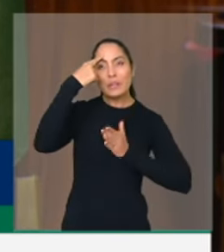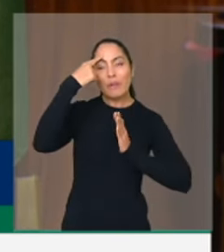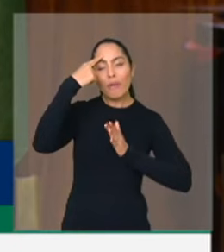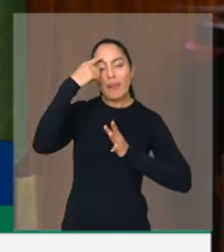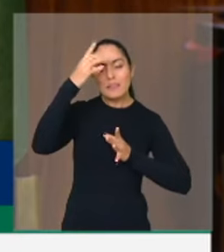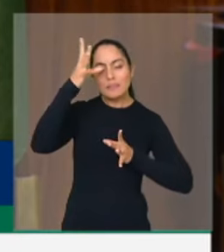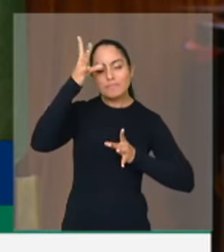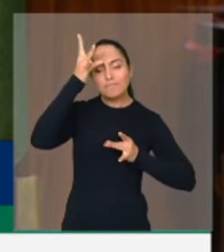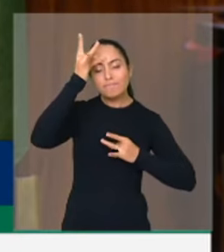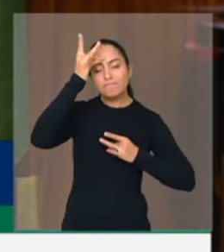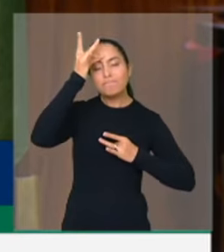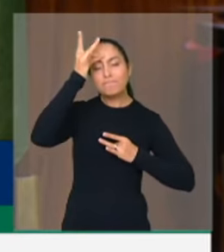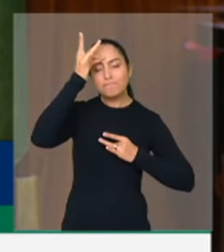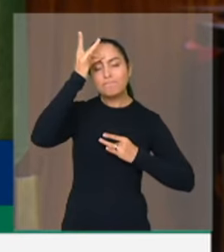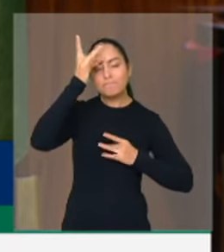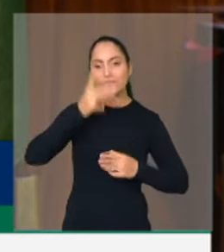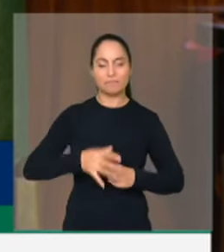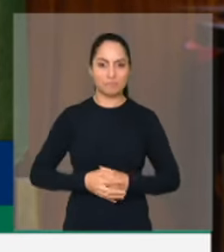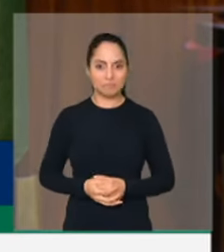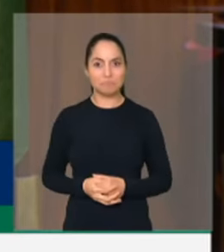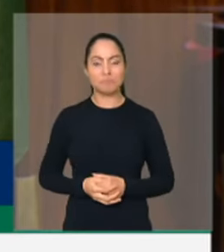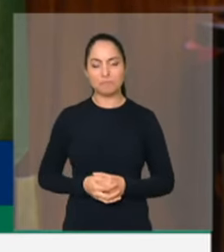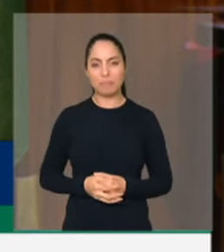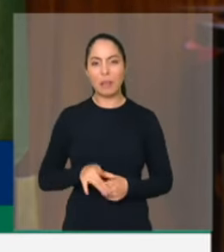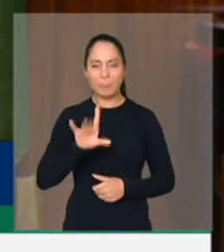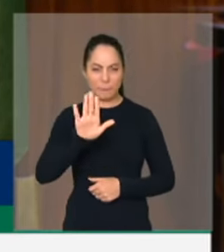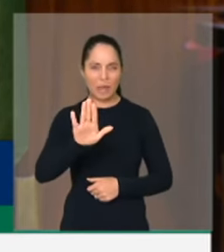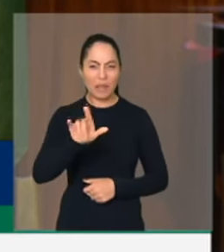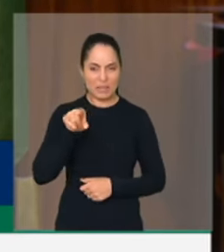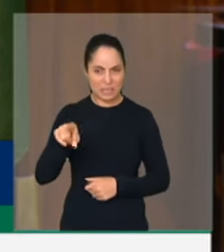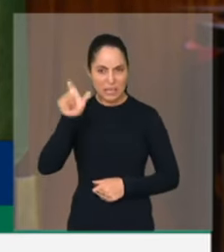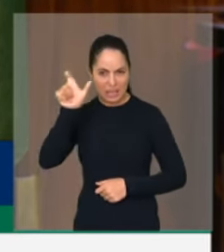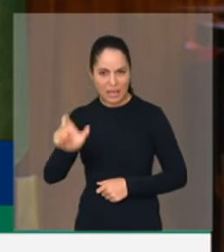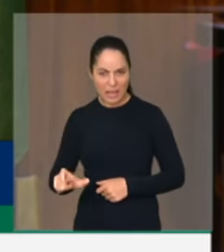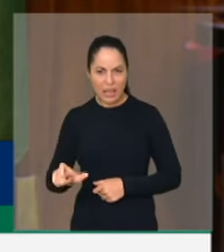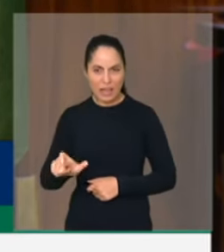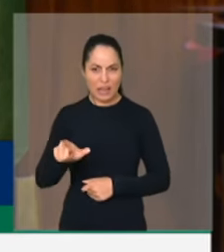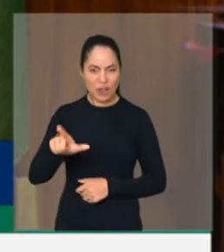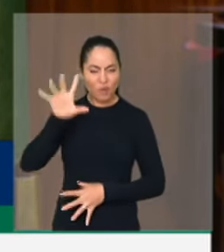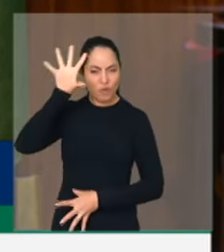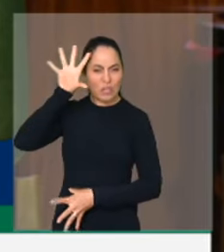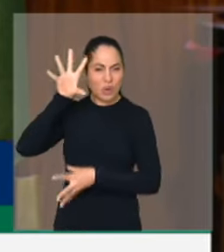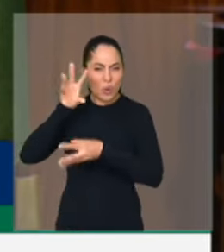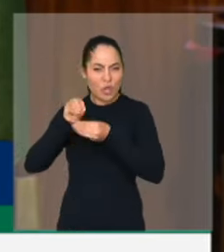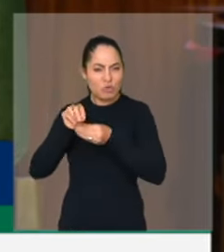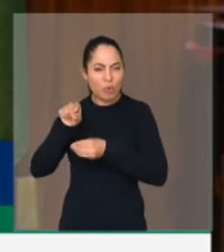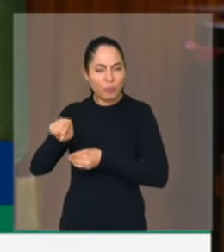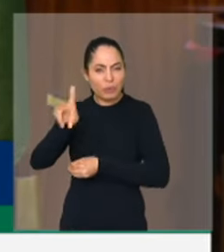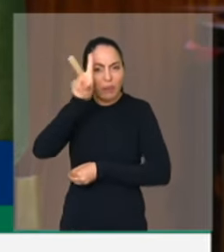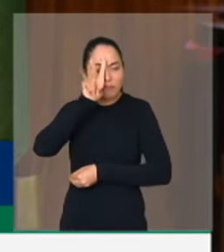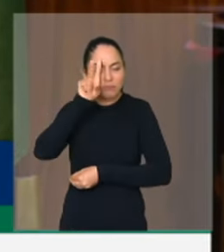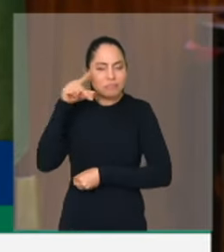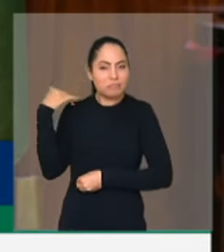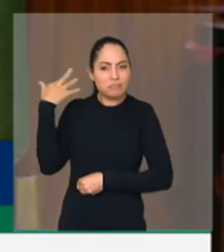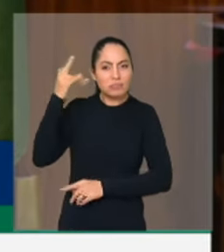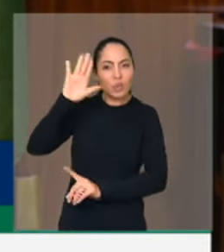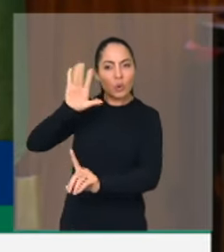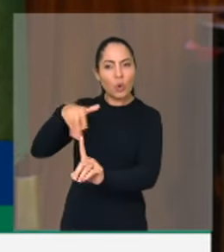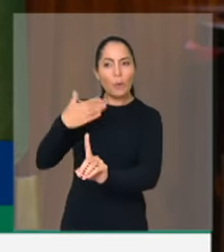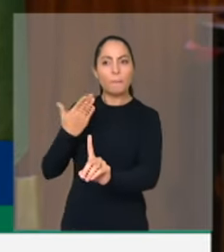VOU FAZER UM BREVE RESUMO DE SUA CONTRIBUIÇÃO AO PAÍS PARA PRESTAR UMA HOMENAGEM A ESTE CAMARADA TÃO ESPECIAL. A